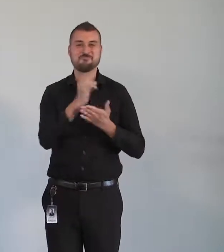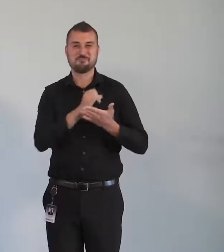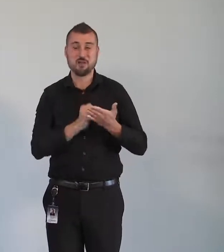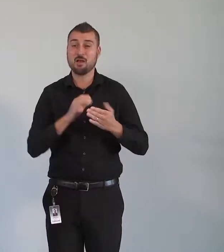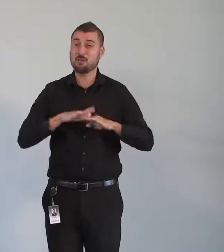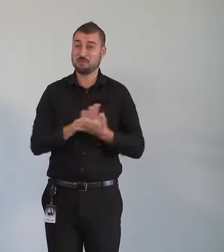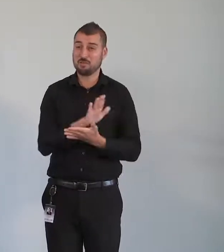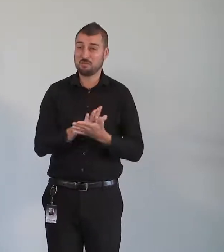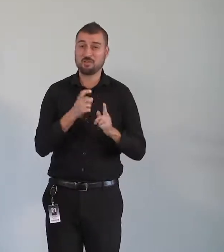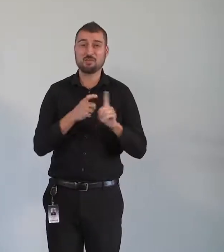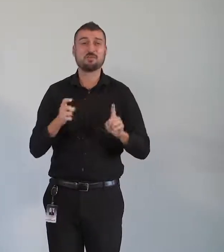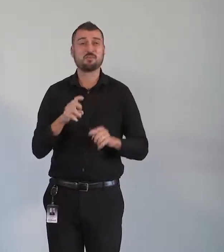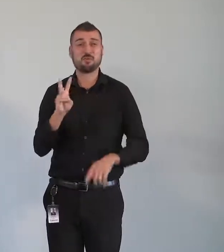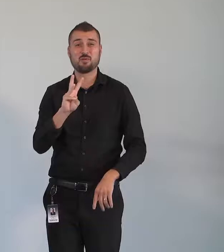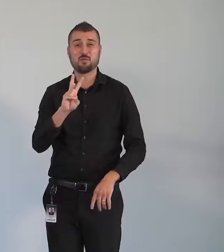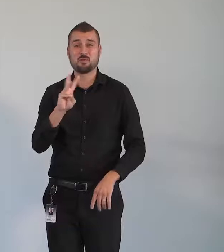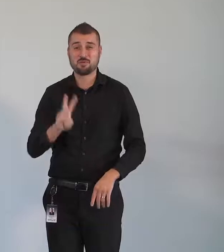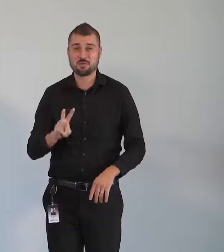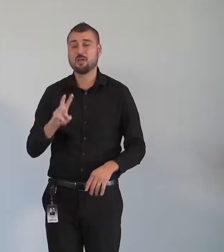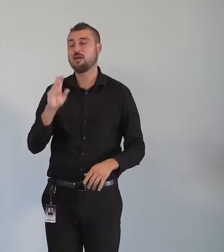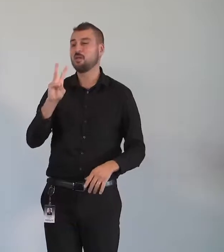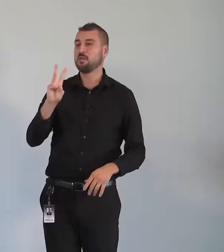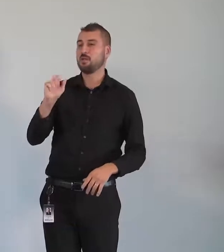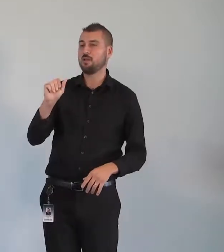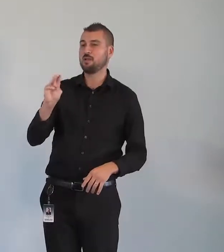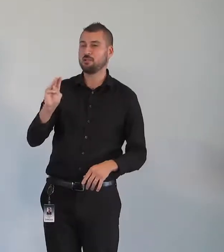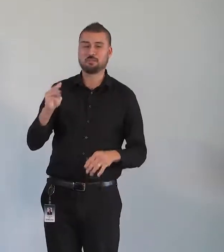de la colección del Museo de Arte de Wichita y le gustaría cuéntanos más